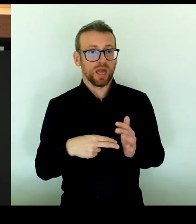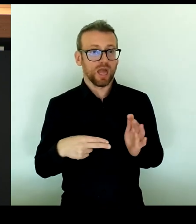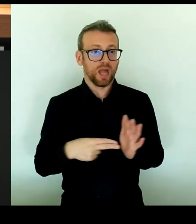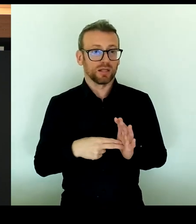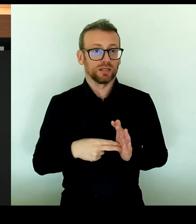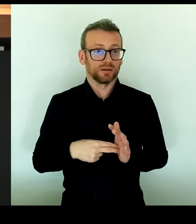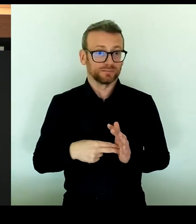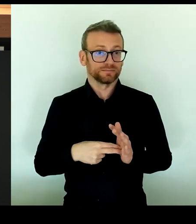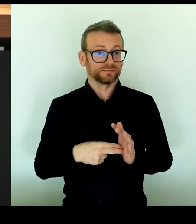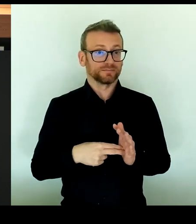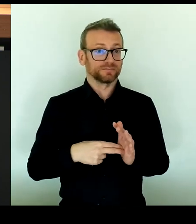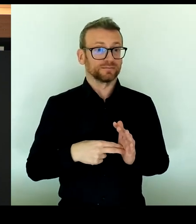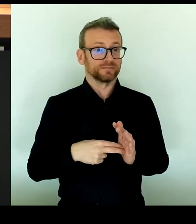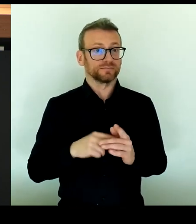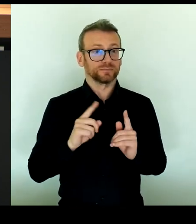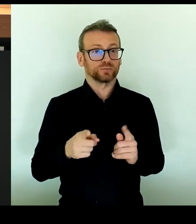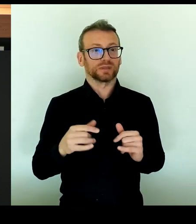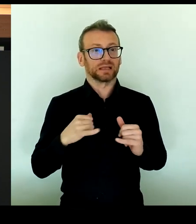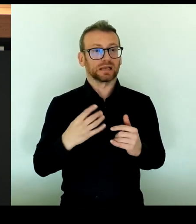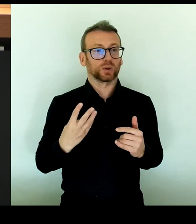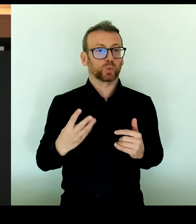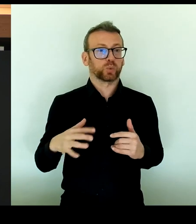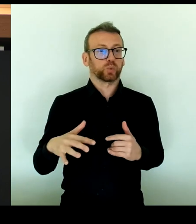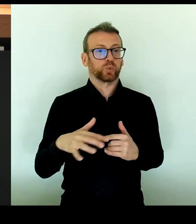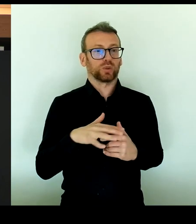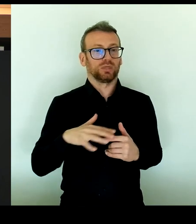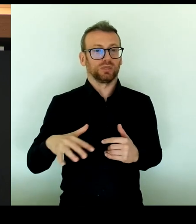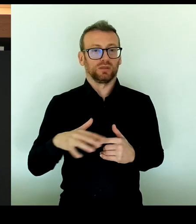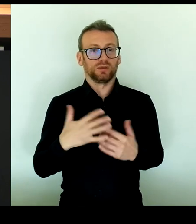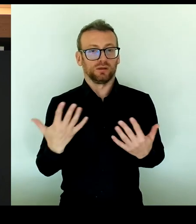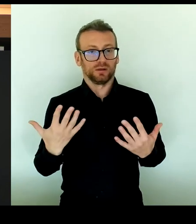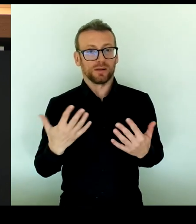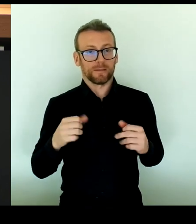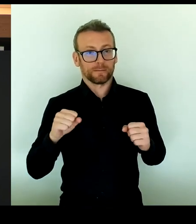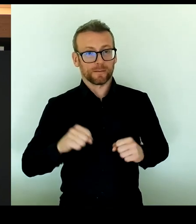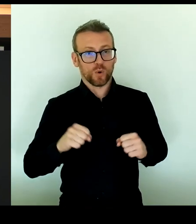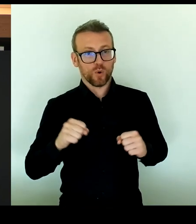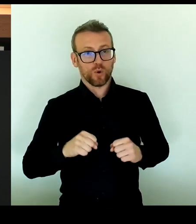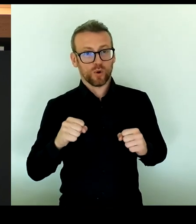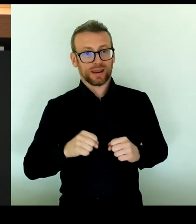wir, hinters Licht geführt werden, dann da wird mit der einen, möglicherweise